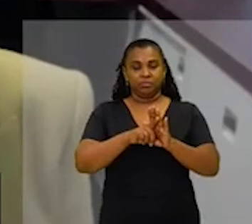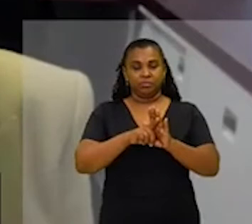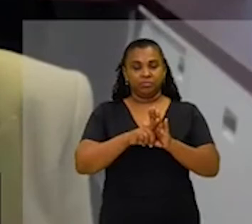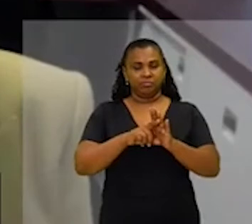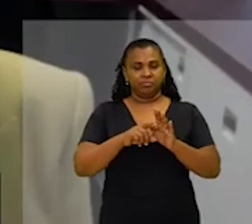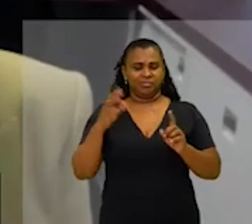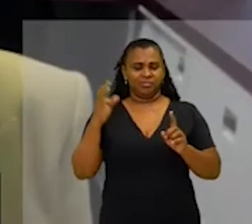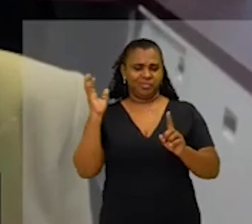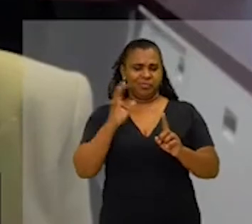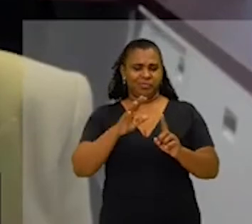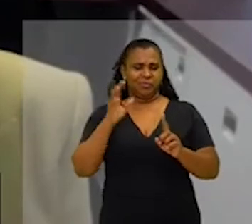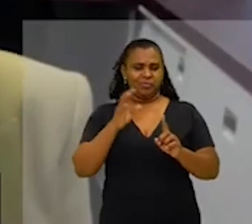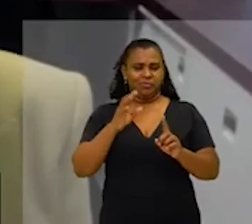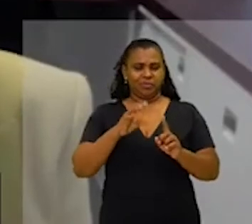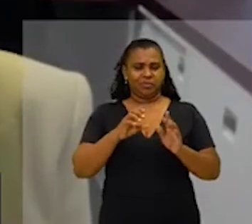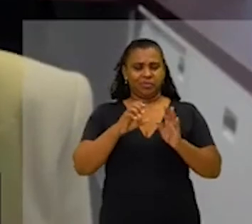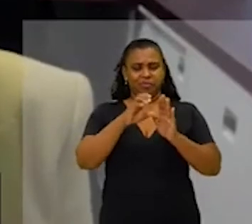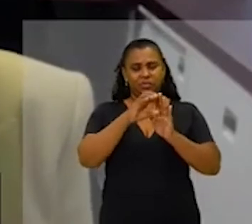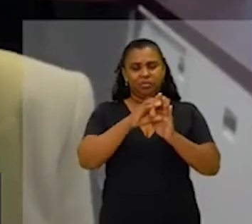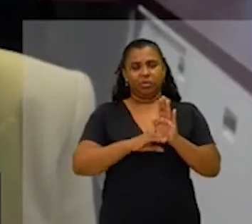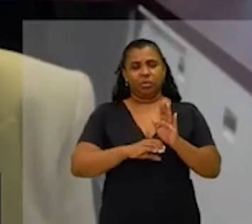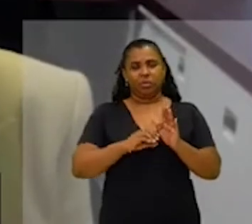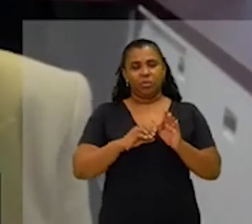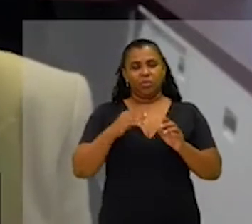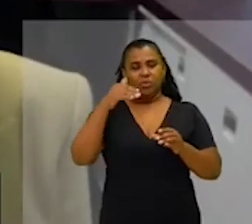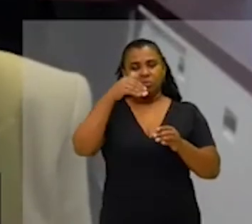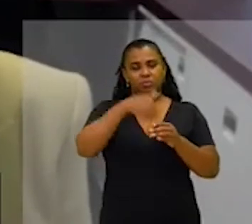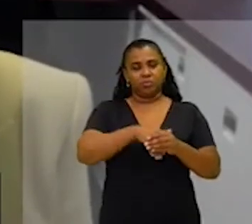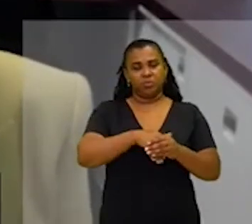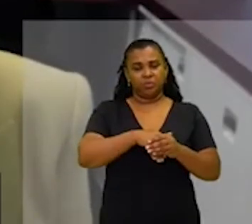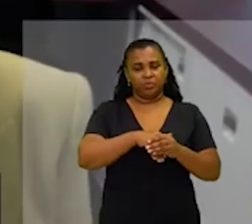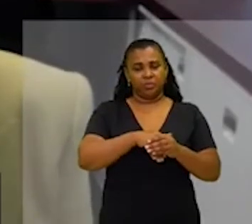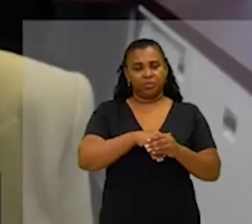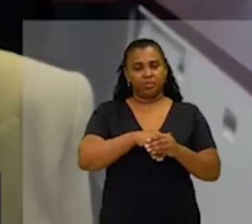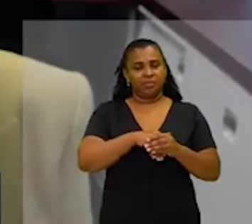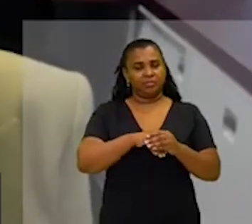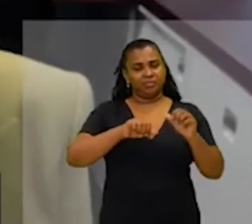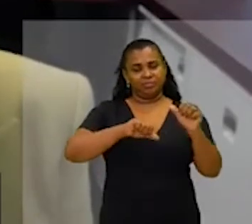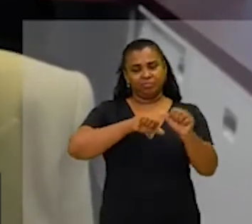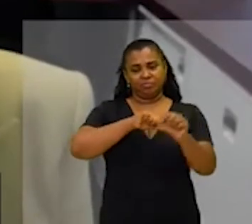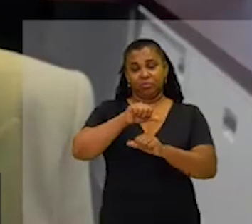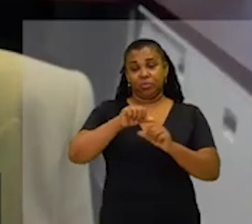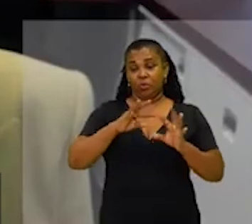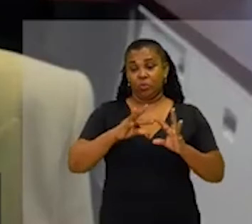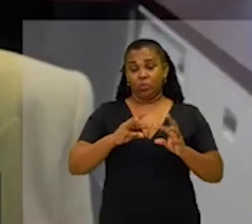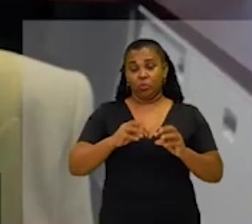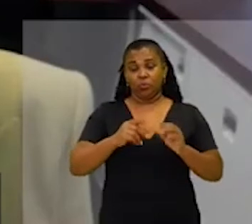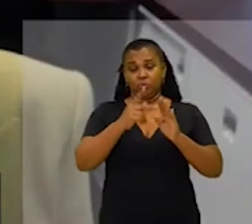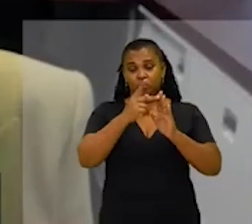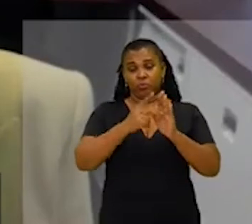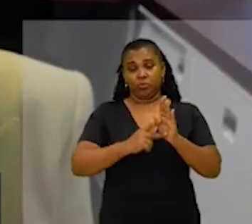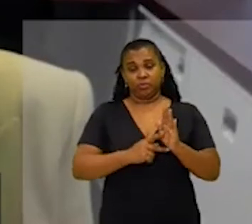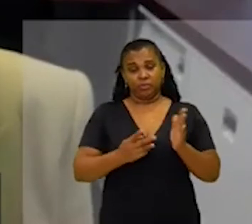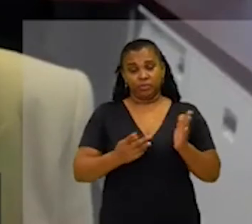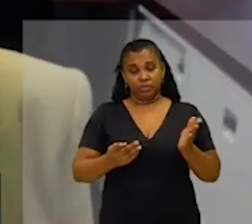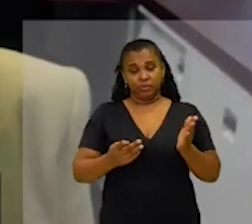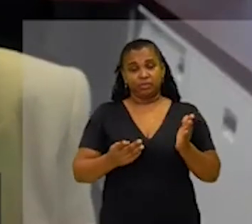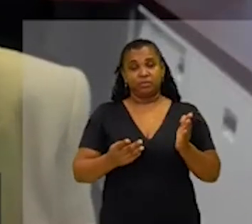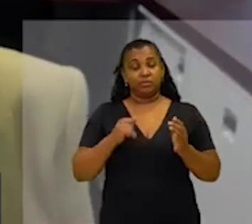paraquedas e que vai acabar modificando Rua parte de isso aqui então se ele for a raça provado mas